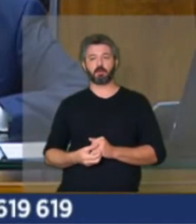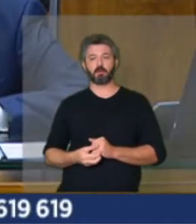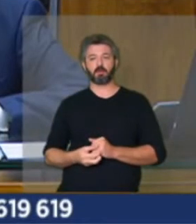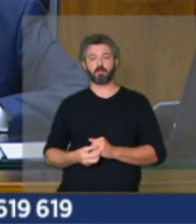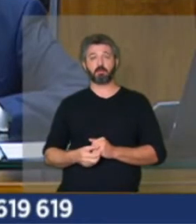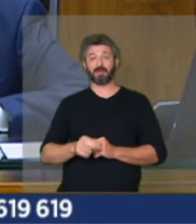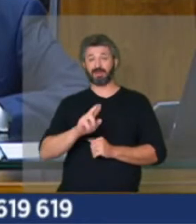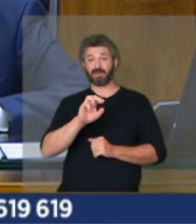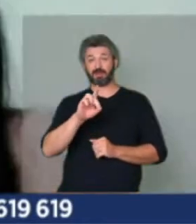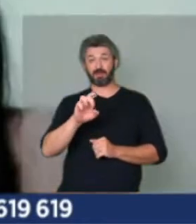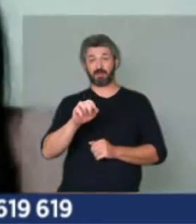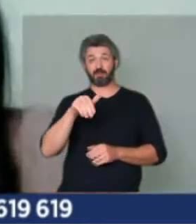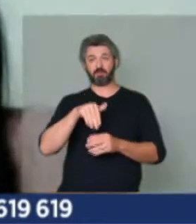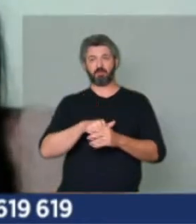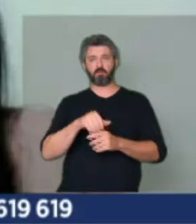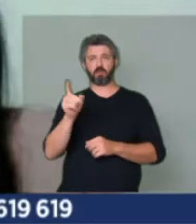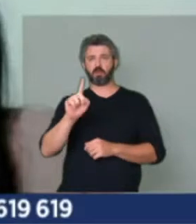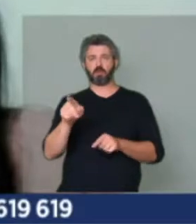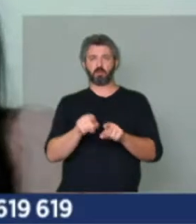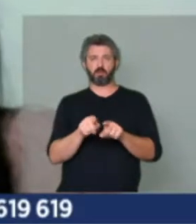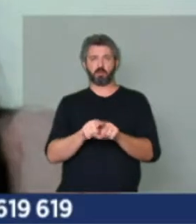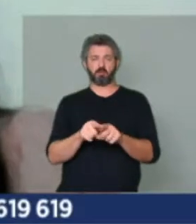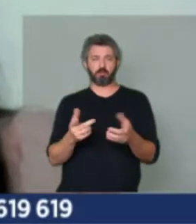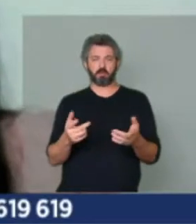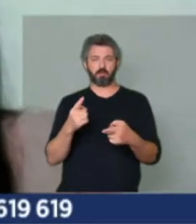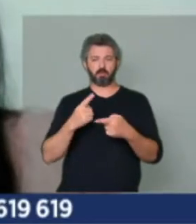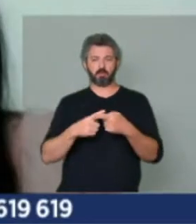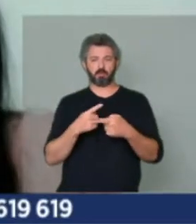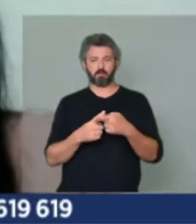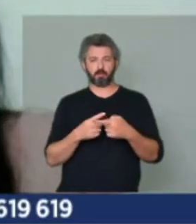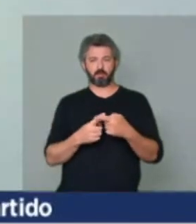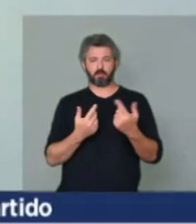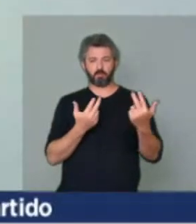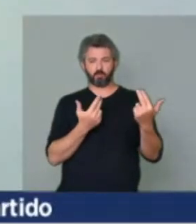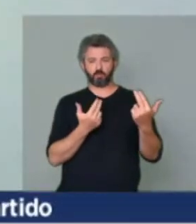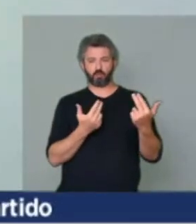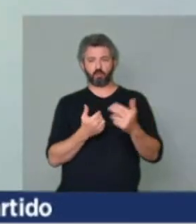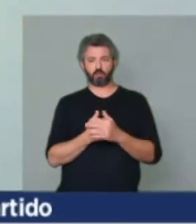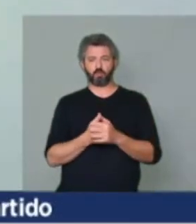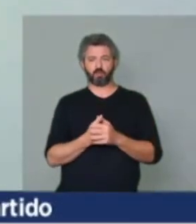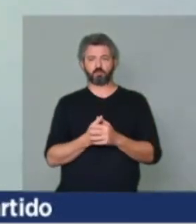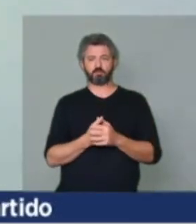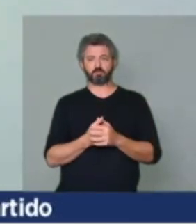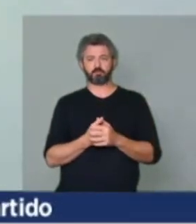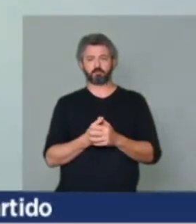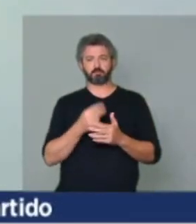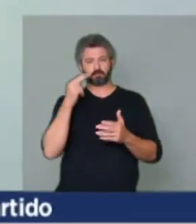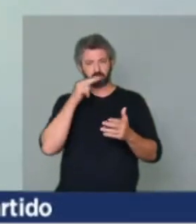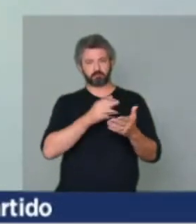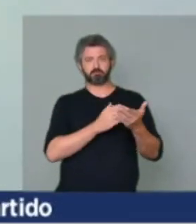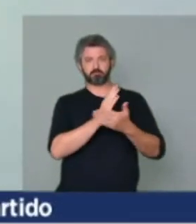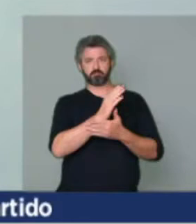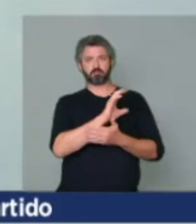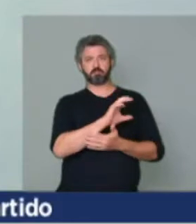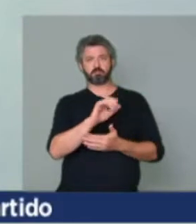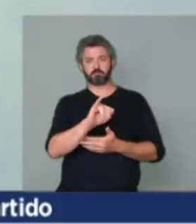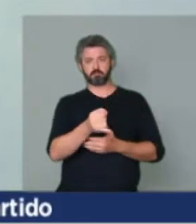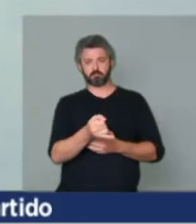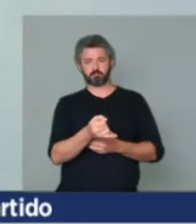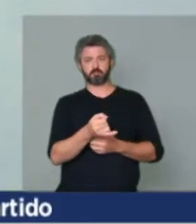PORQUE... DA MESMA FORMA A GENTE VIU QUE FOI APROVADO NA CCJ EM CONSENSO E VAMOS MANTER ESSA ORIENTAÇÃO.